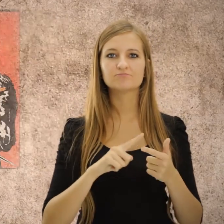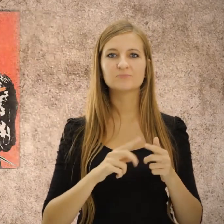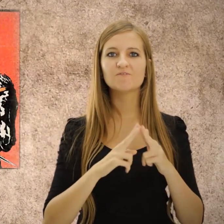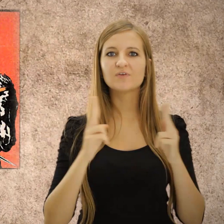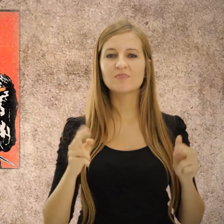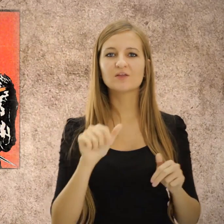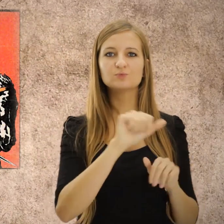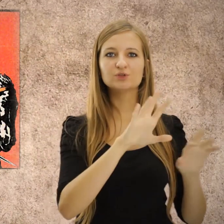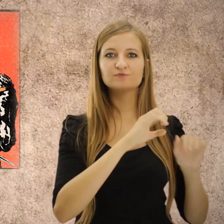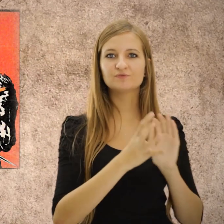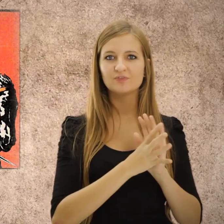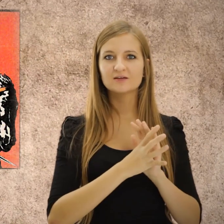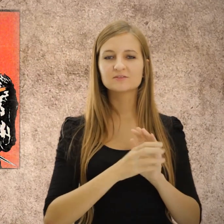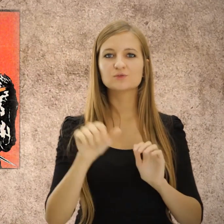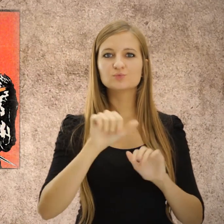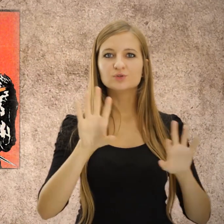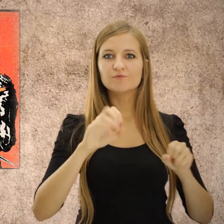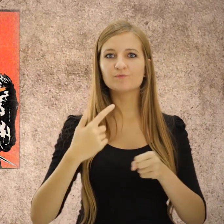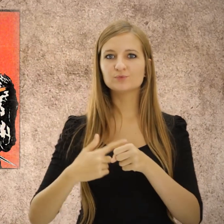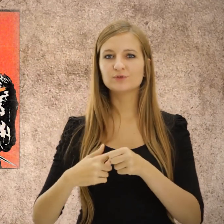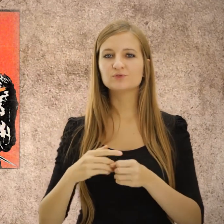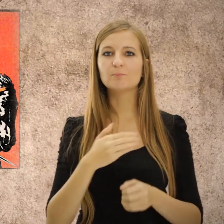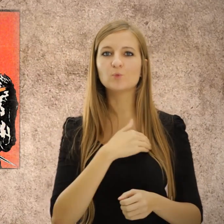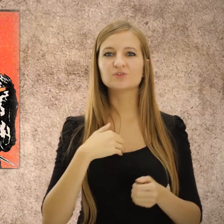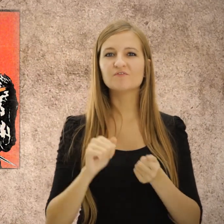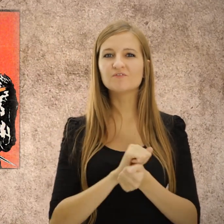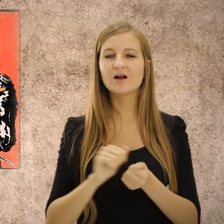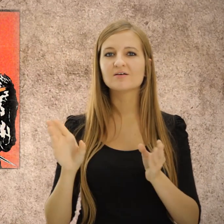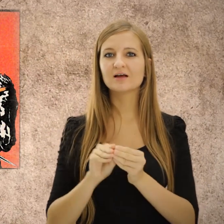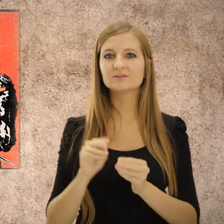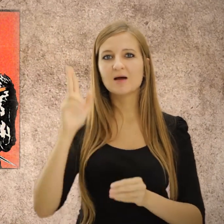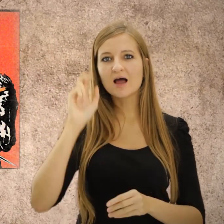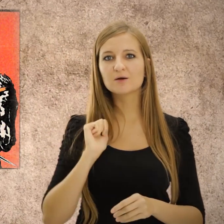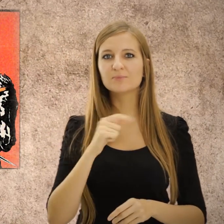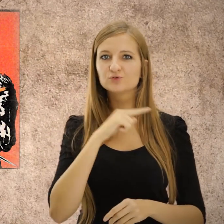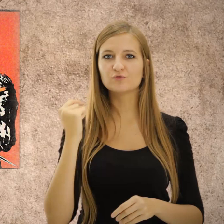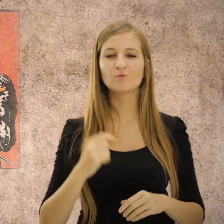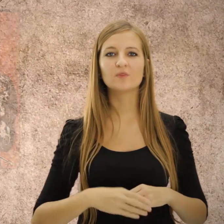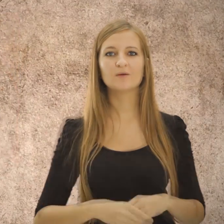W latach 1919 - 1920 Polska walczyła z Armią Czerwoną.